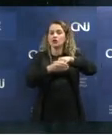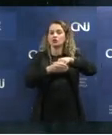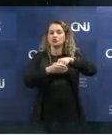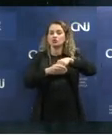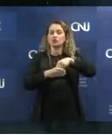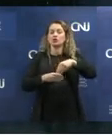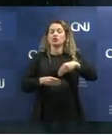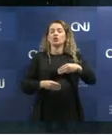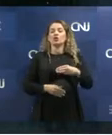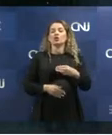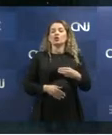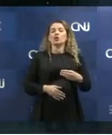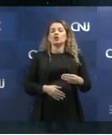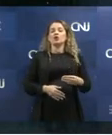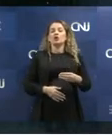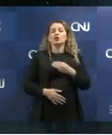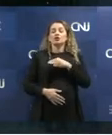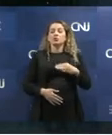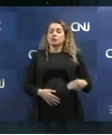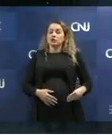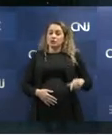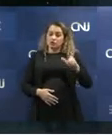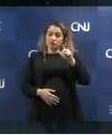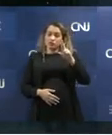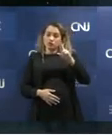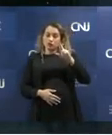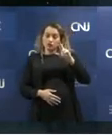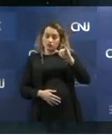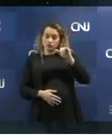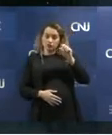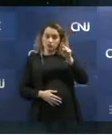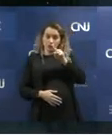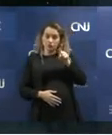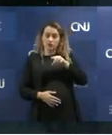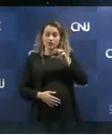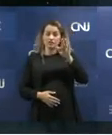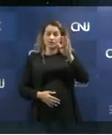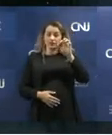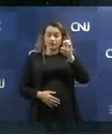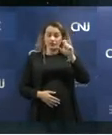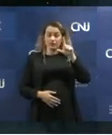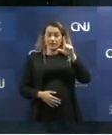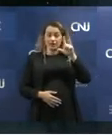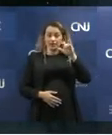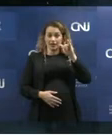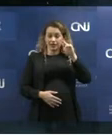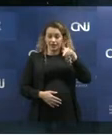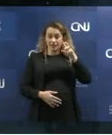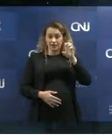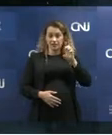Não desconheço aqui a gravidade da situação mas o que quer me parecer que essa situação